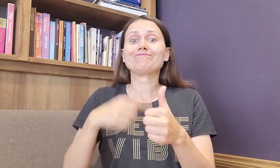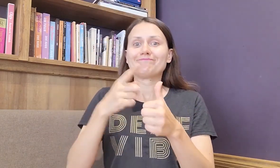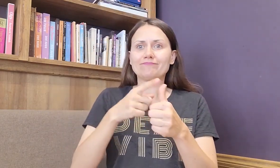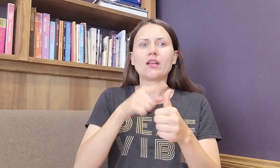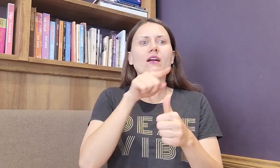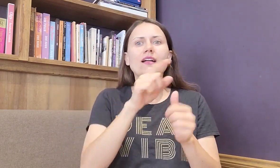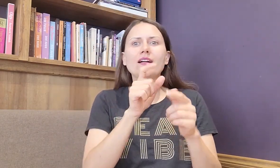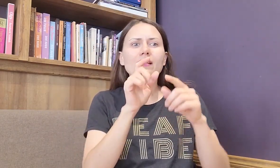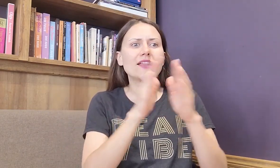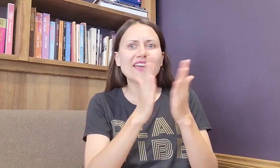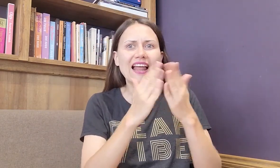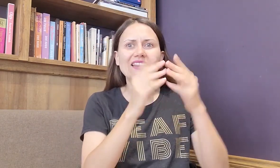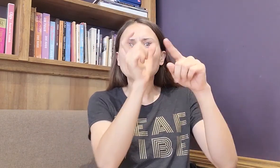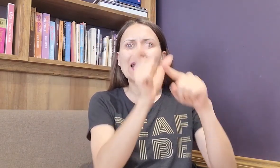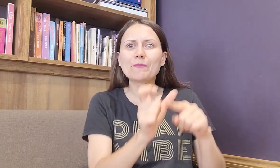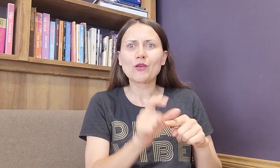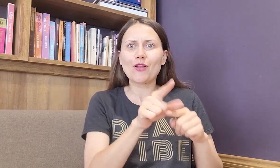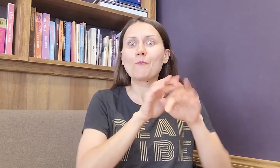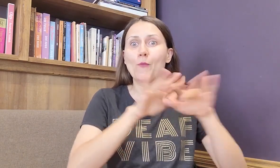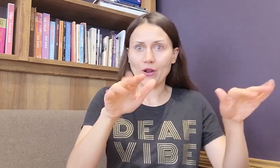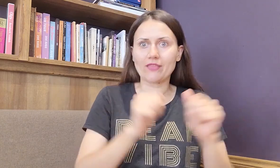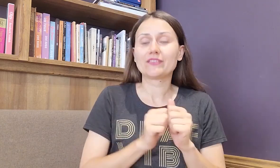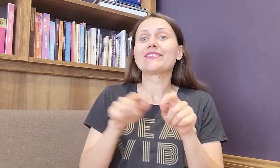• popularnych terminów literackich,